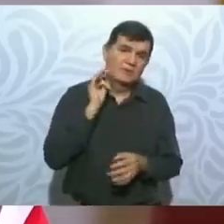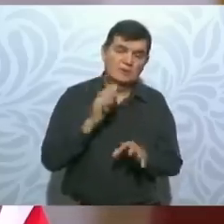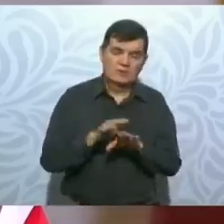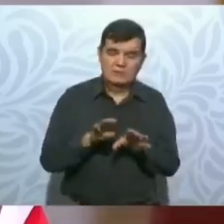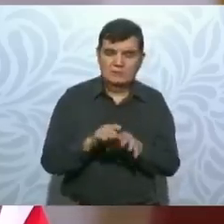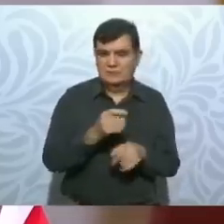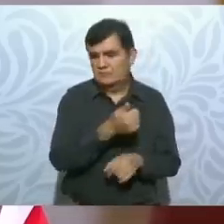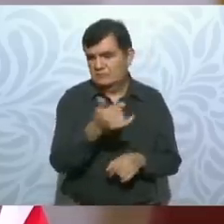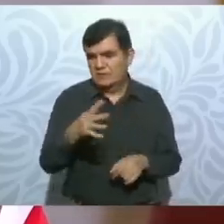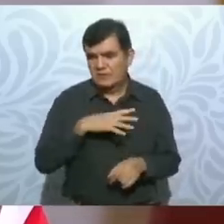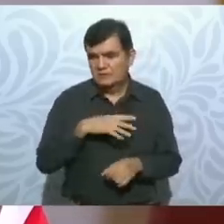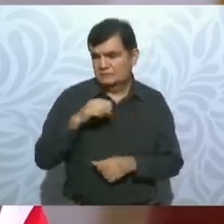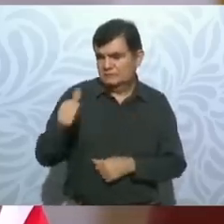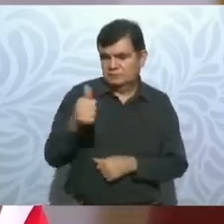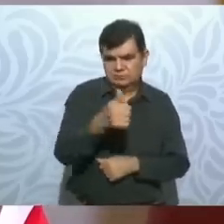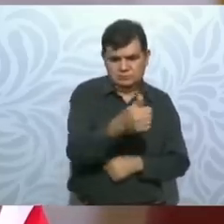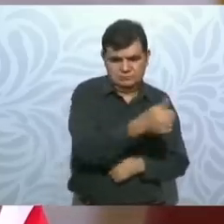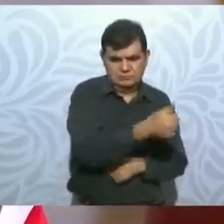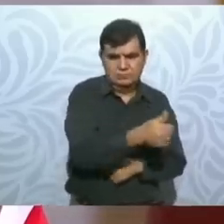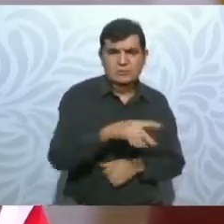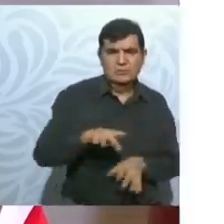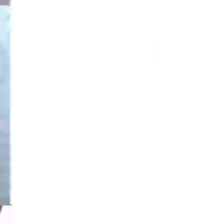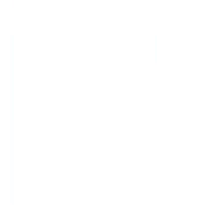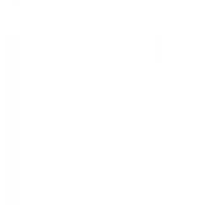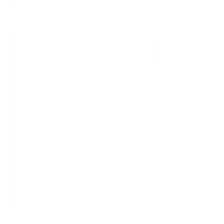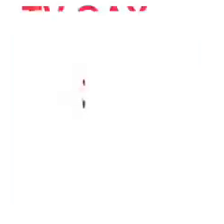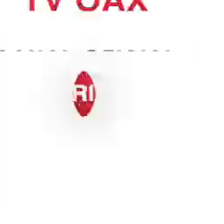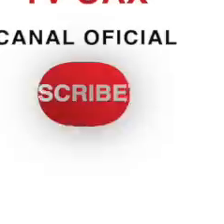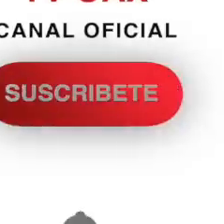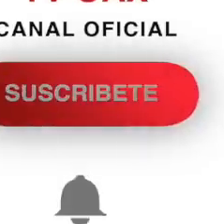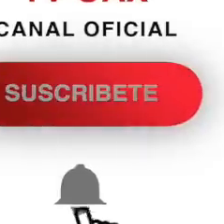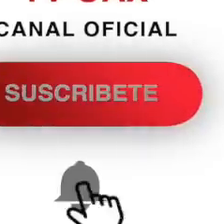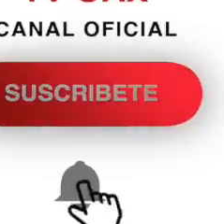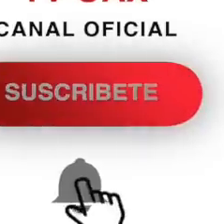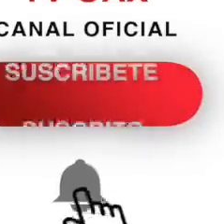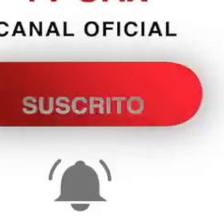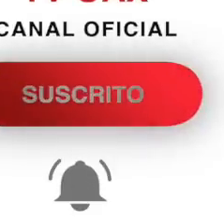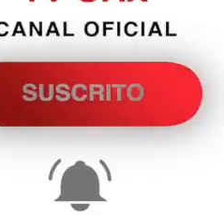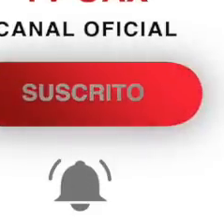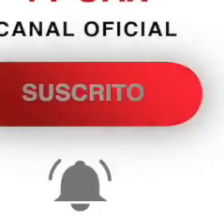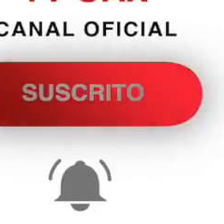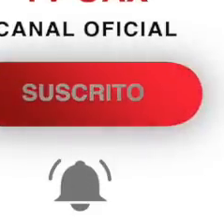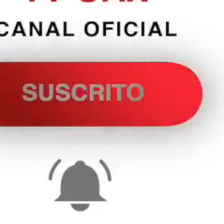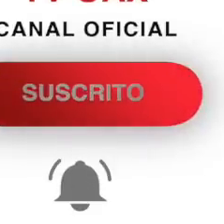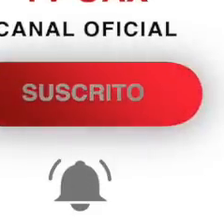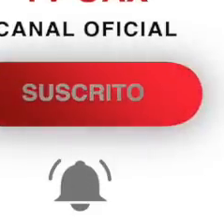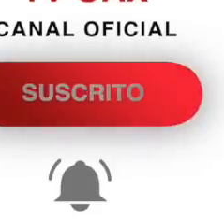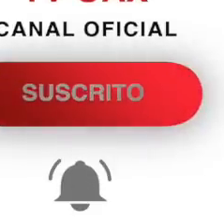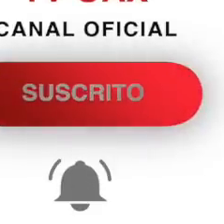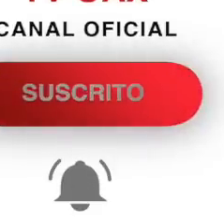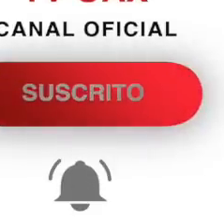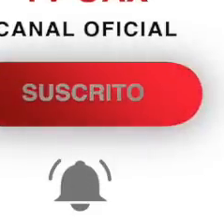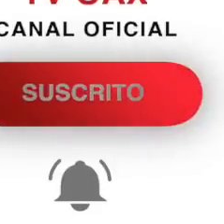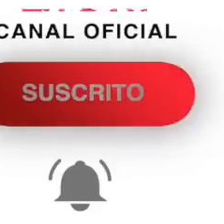autónomas también pero ustedes también tienen comunicación con sus Fiscales estatales y este